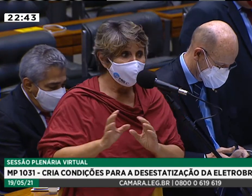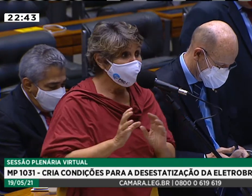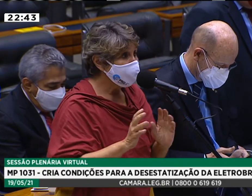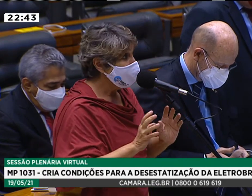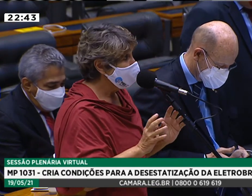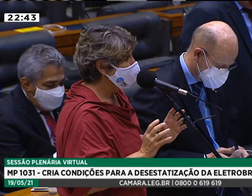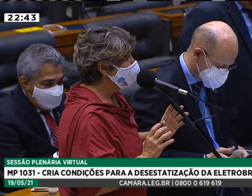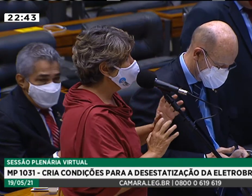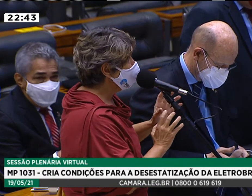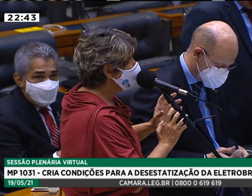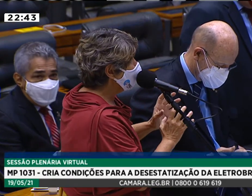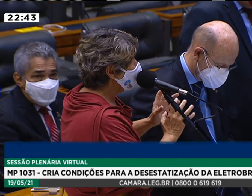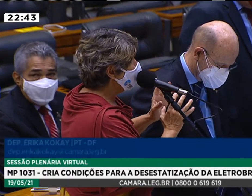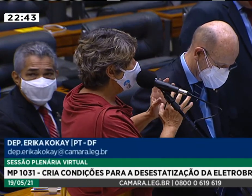ESTÁ INICIADA A VOTAÇÃO.